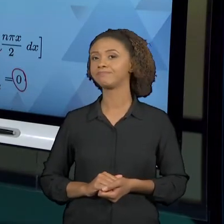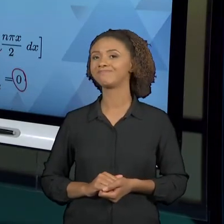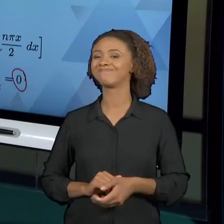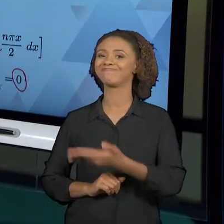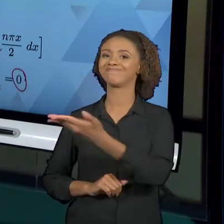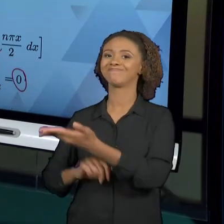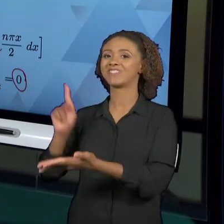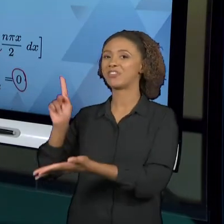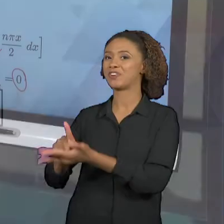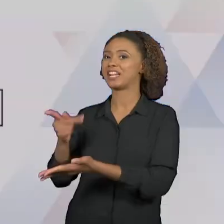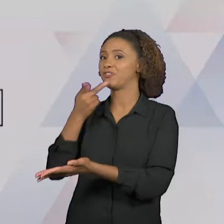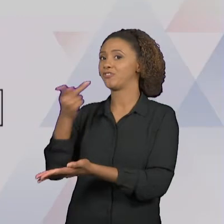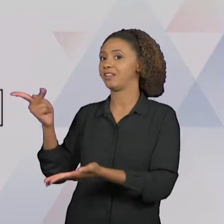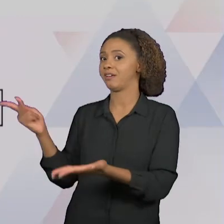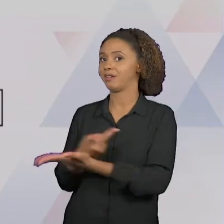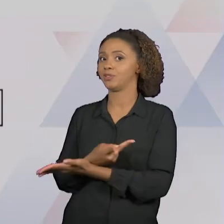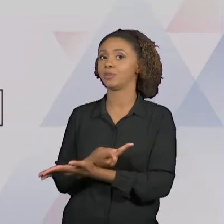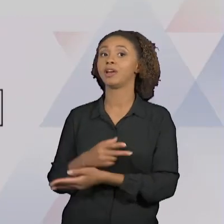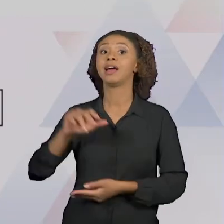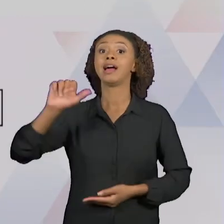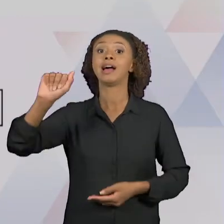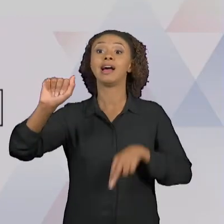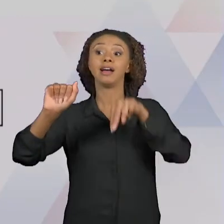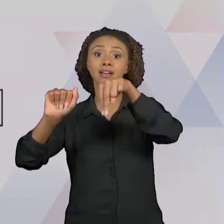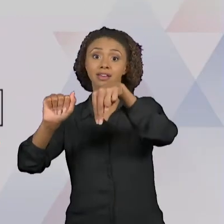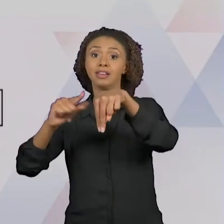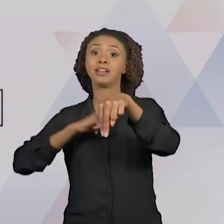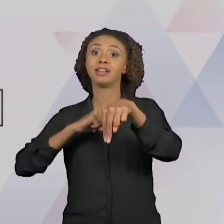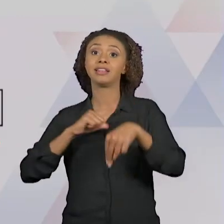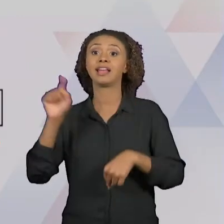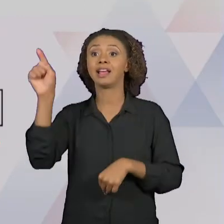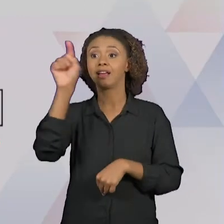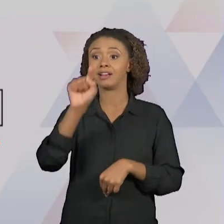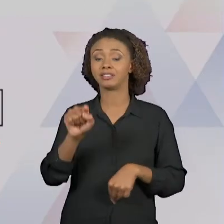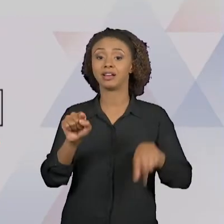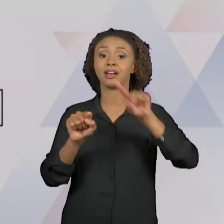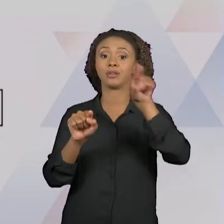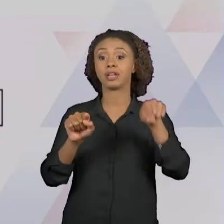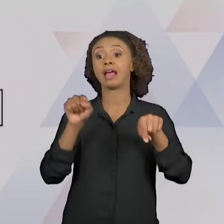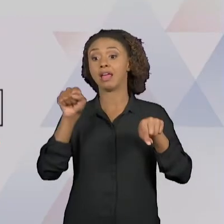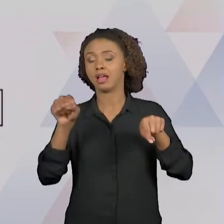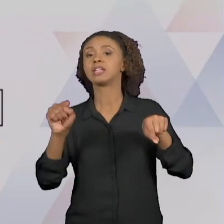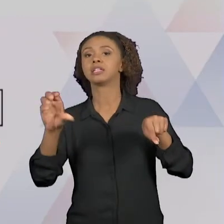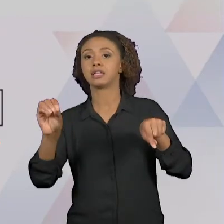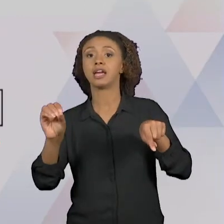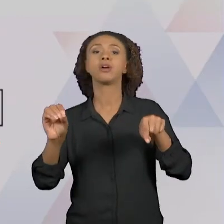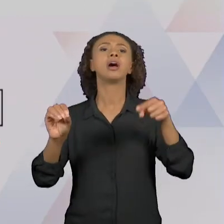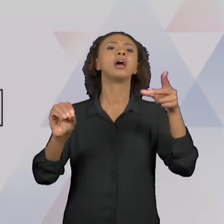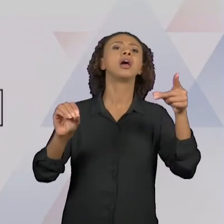INTEGRAIS, ESSA PRIMEIRA VALE ZERO, A SEGUNDA INTEGRAL COMO É QUE A GENTE VAI RESOLVER? "X"